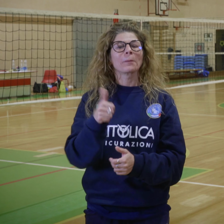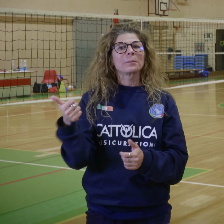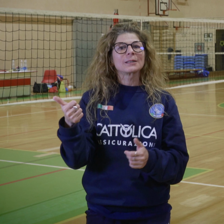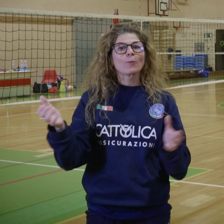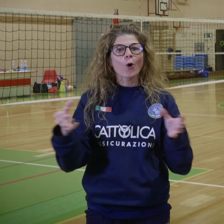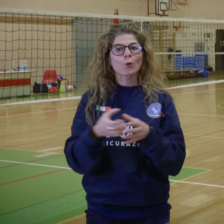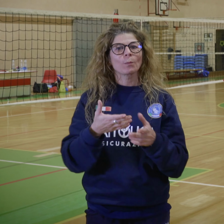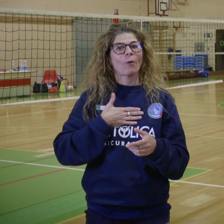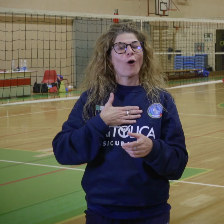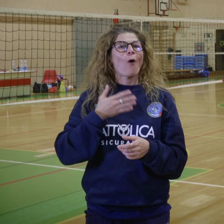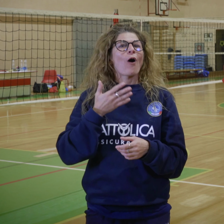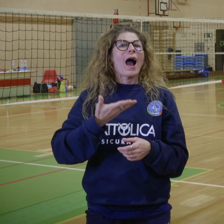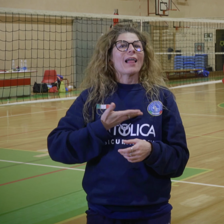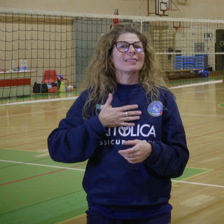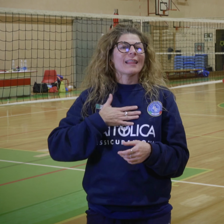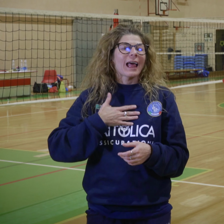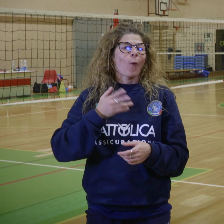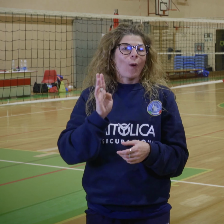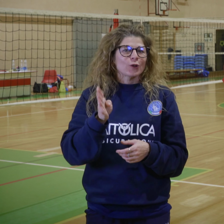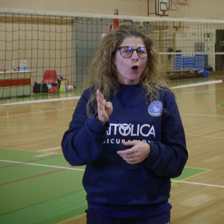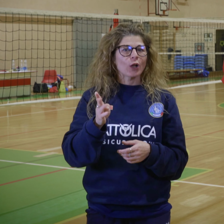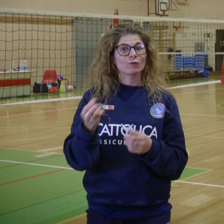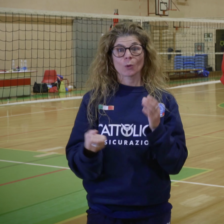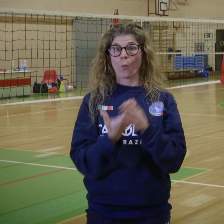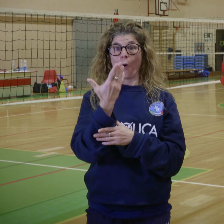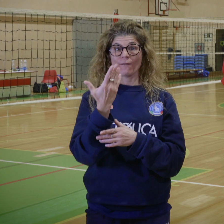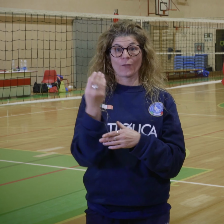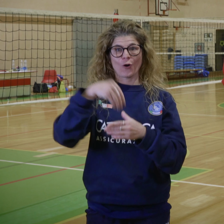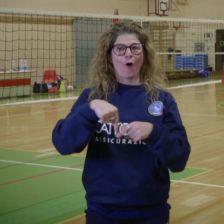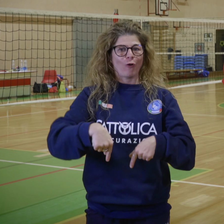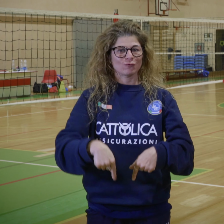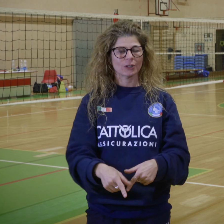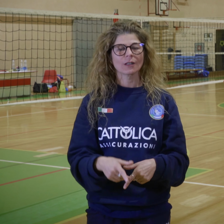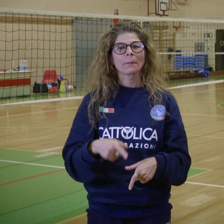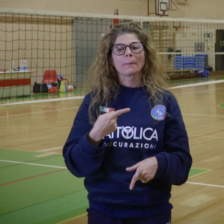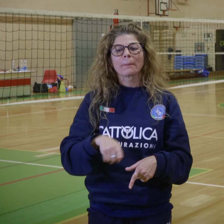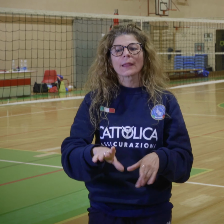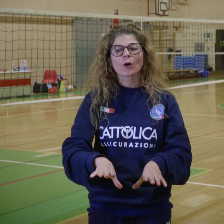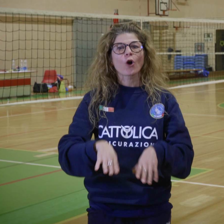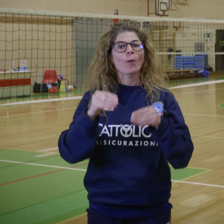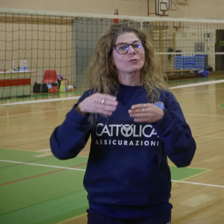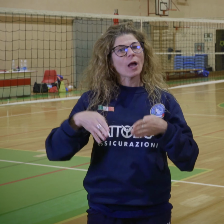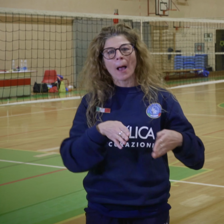nuovo, aggregato oggi per iniziare un percorso che speriamo possa seguire